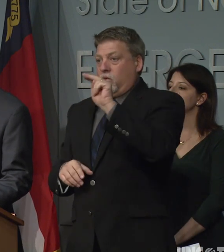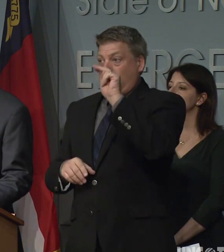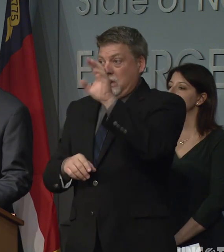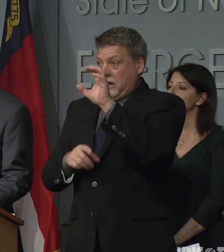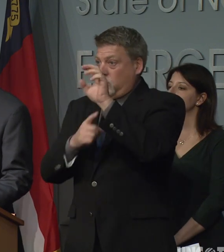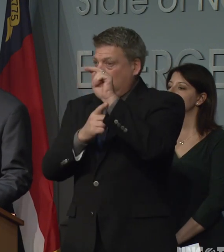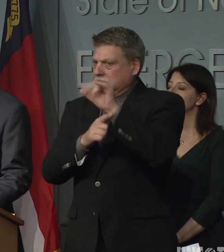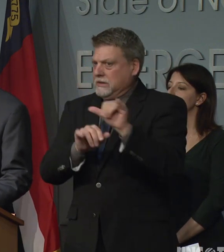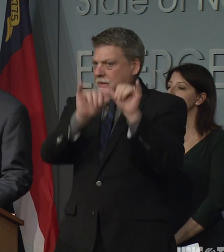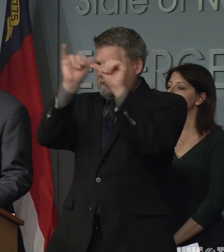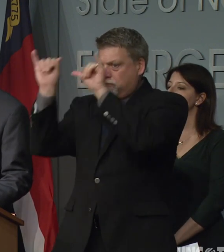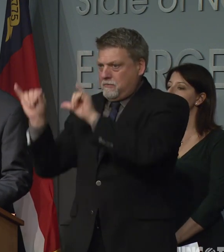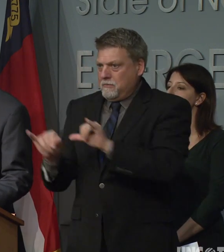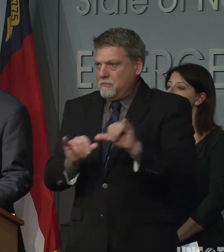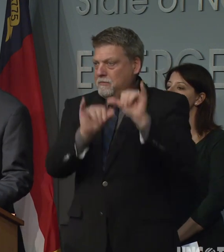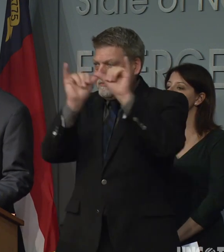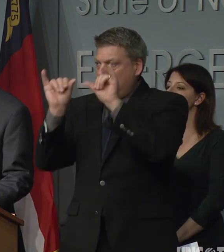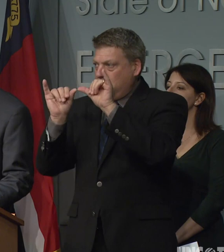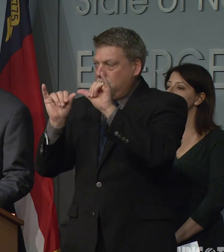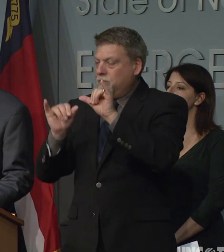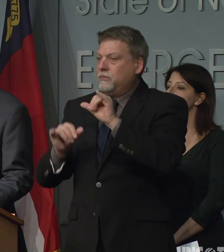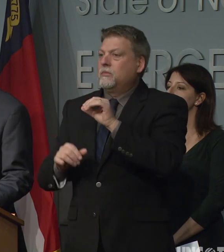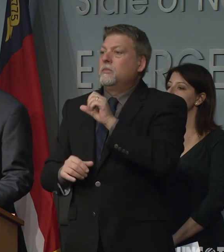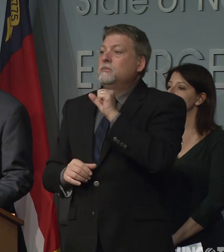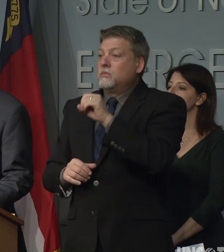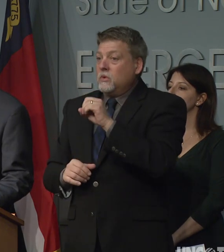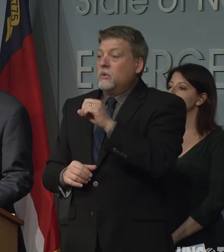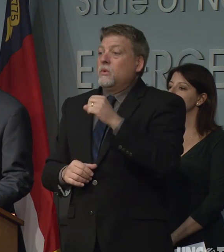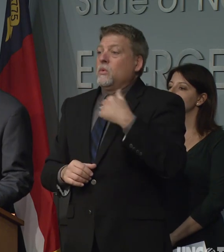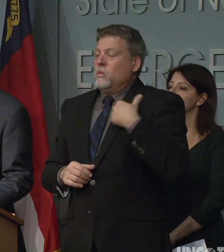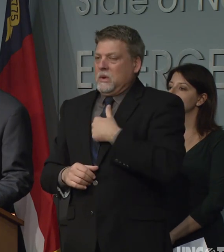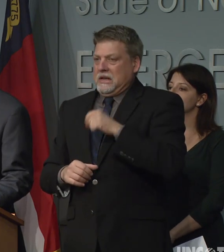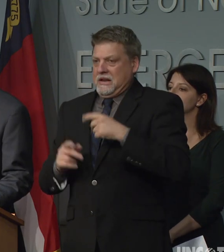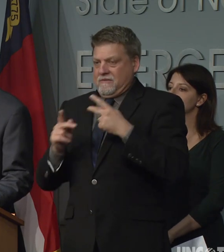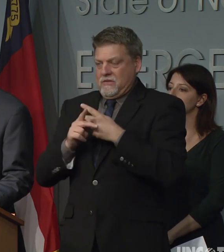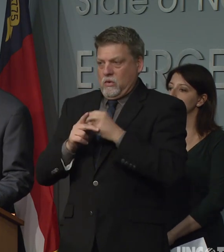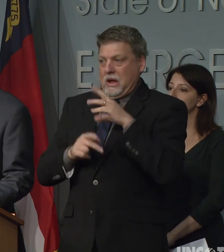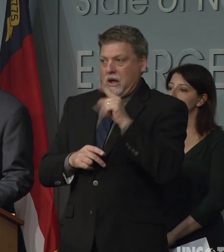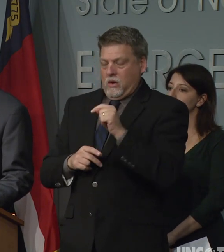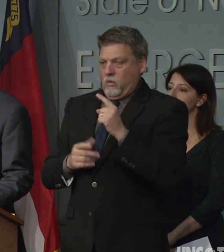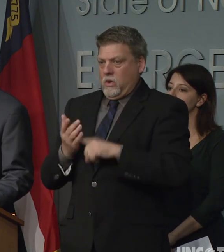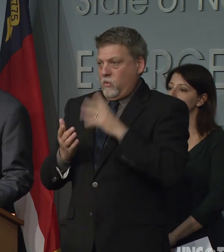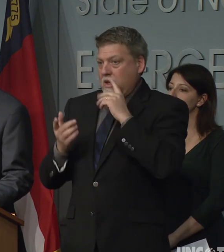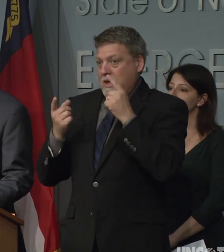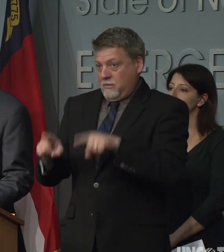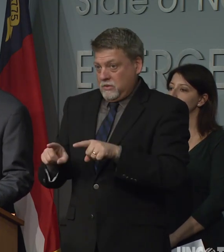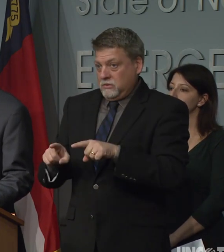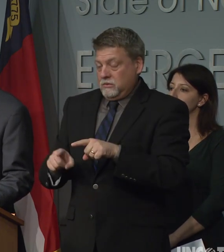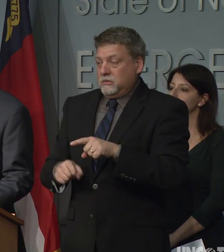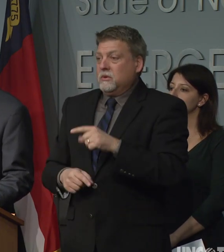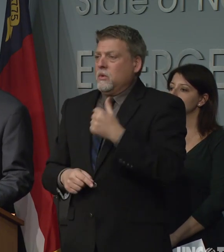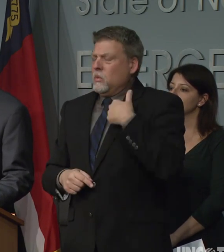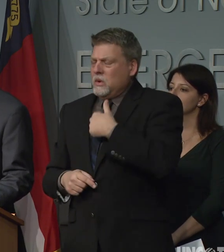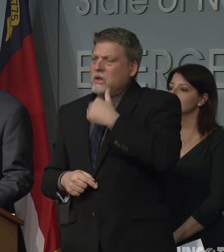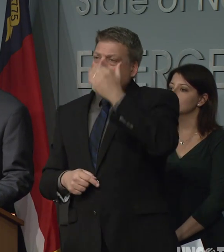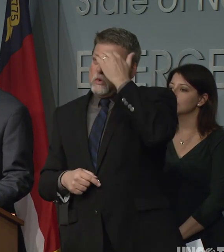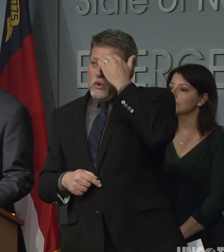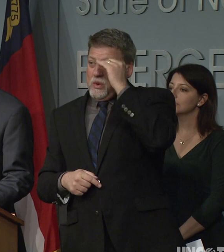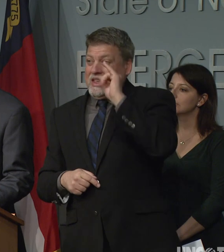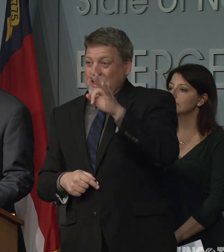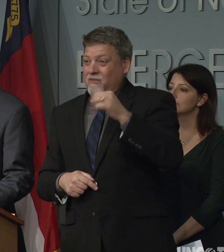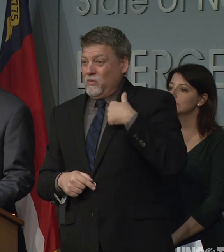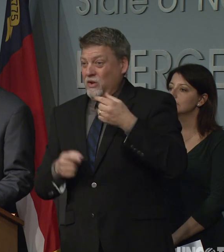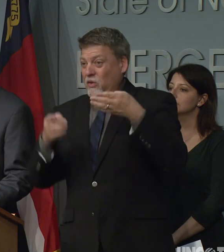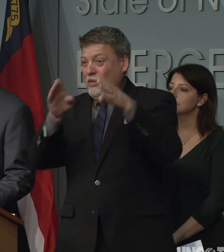estatal para poder lidiar con todo lo que crees con lo que resulte de no tener a los niños en la escuela estamos muy